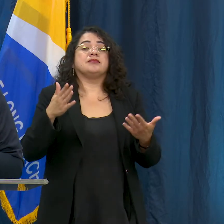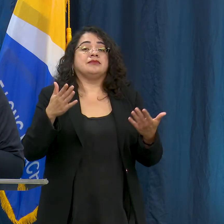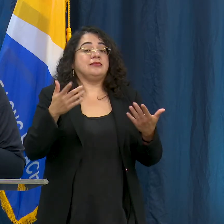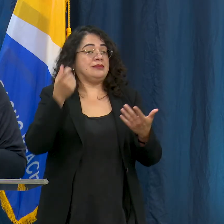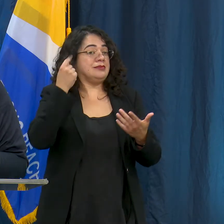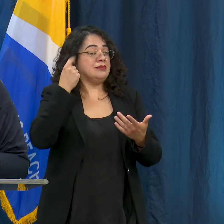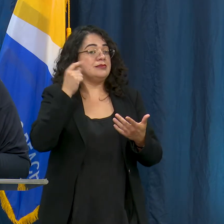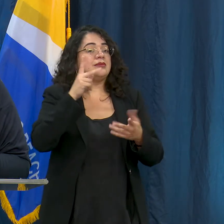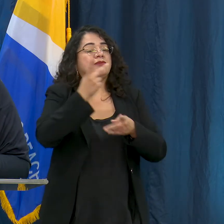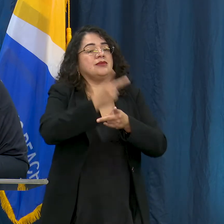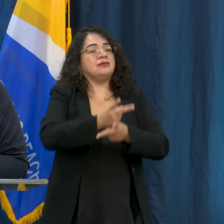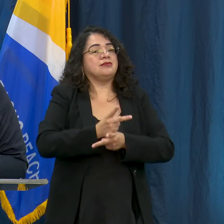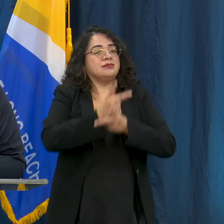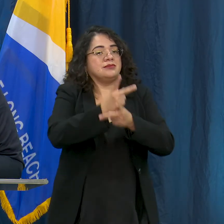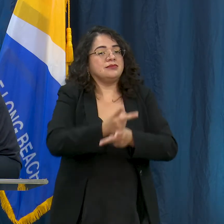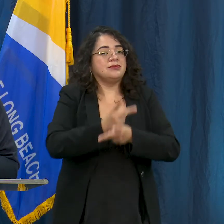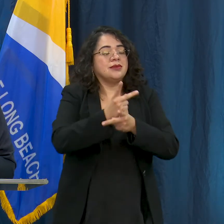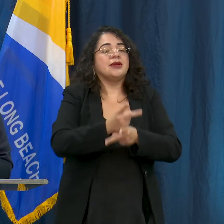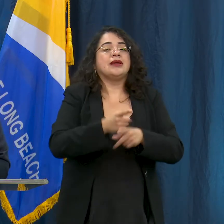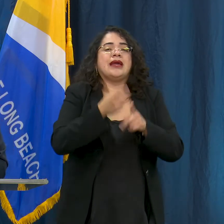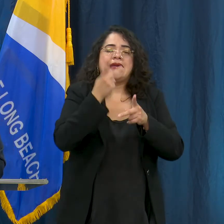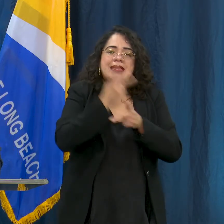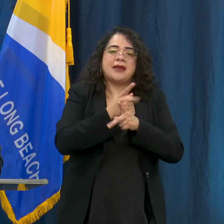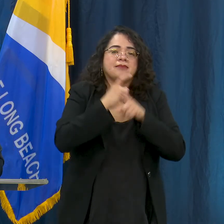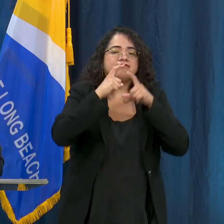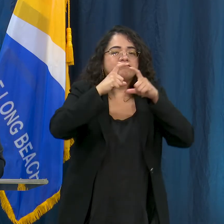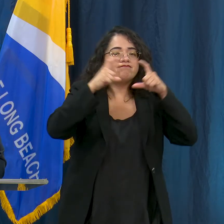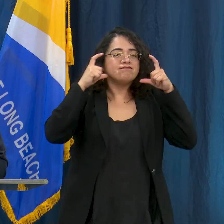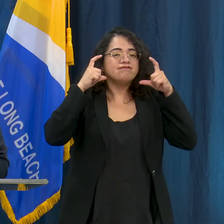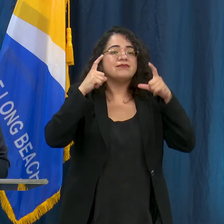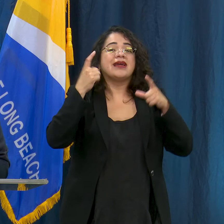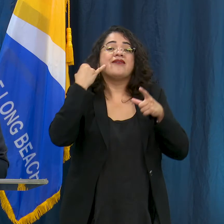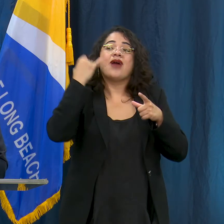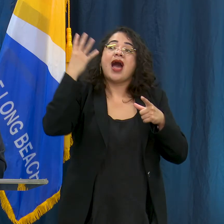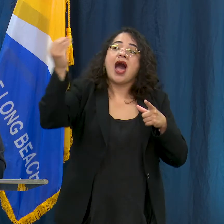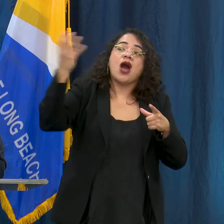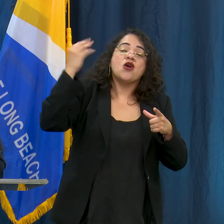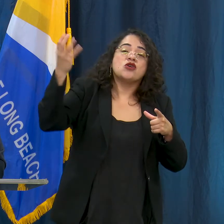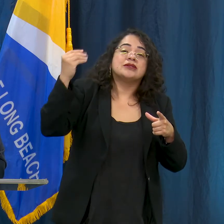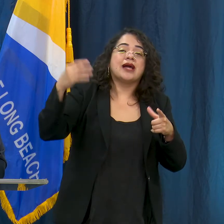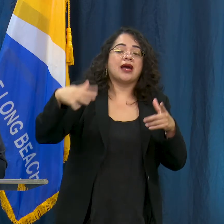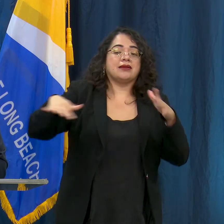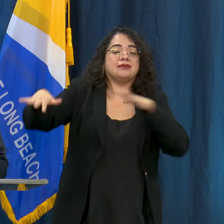importante seguir usando estas cobertura z-- mientras en las áreas cuando está